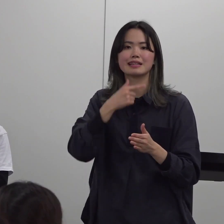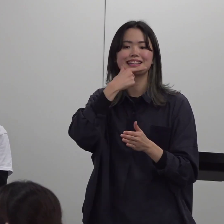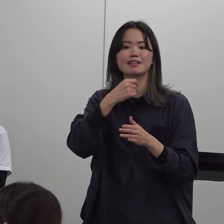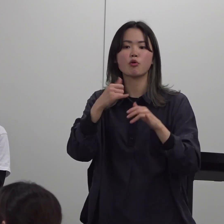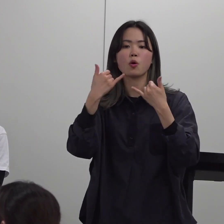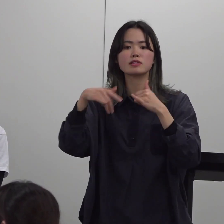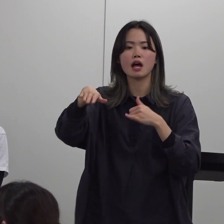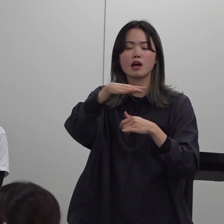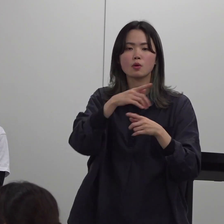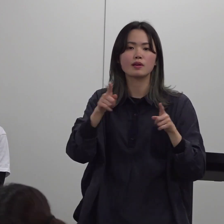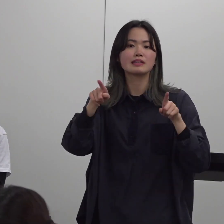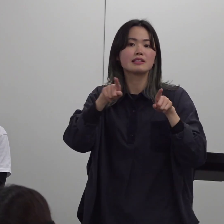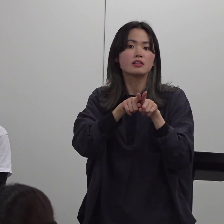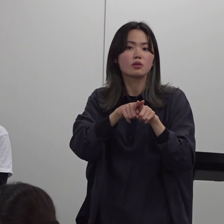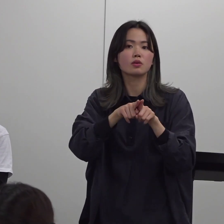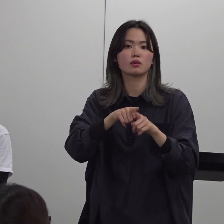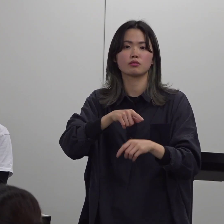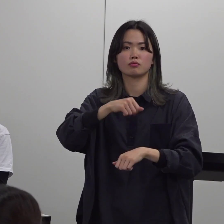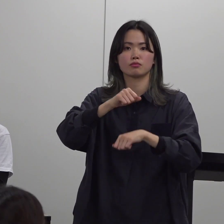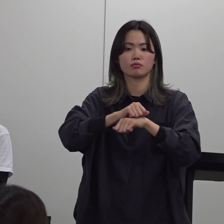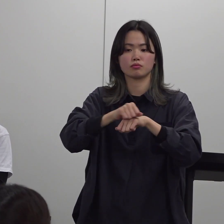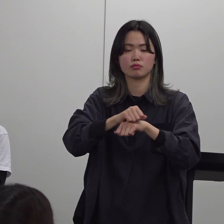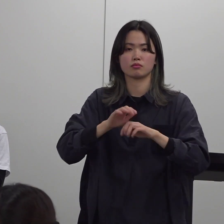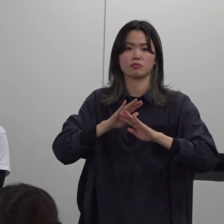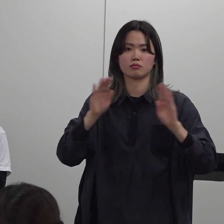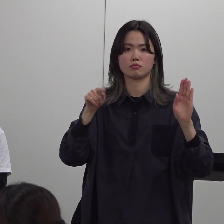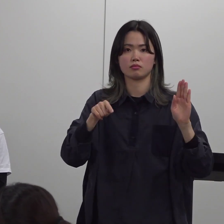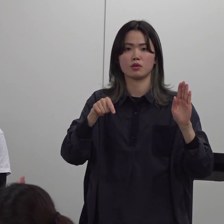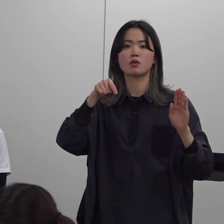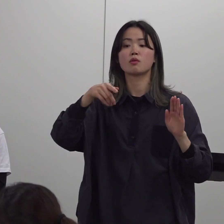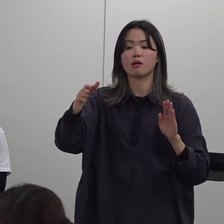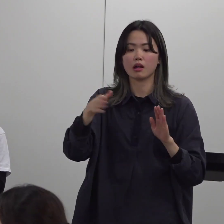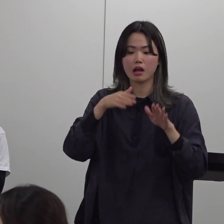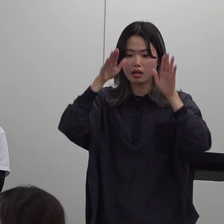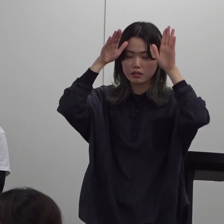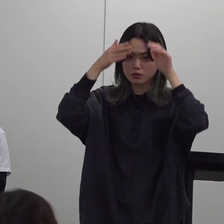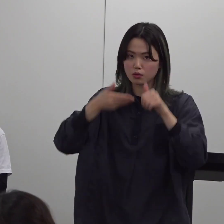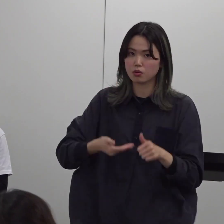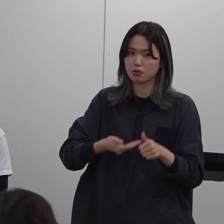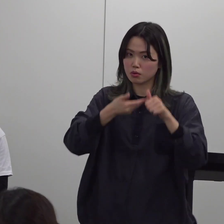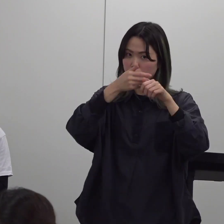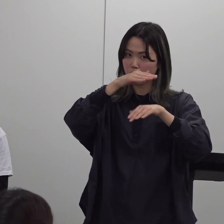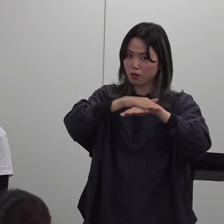ここから本格的に犬の飼育方法 衛生管理もそうです